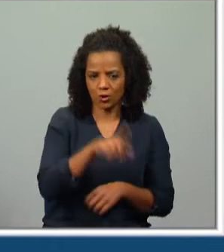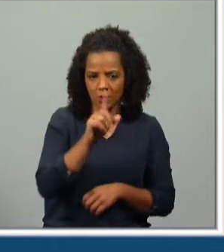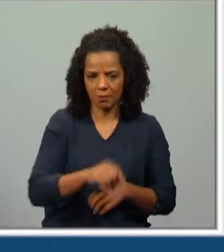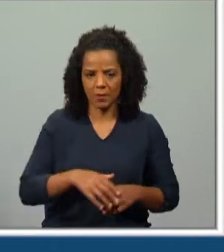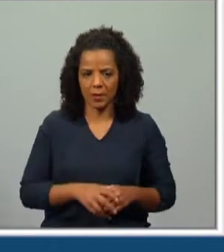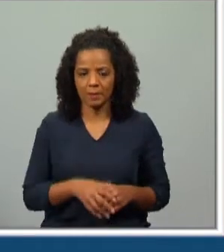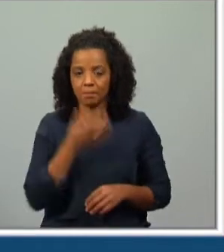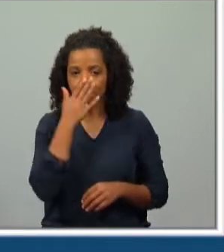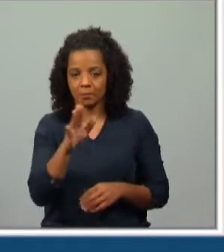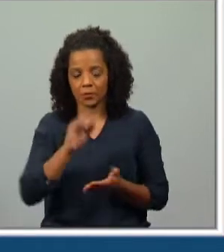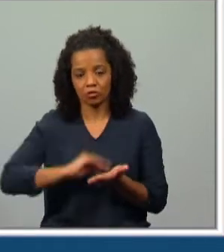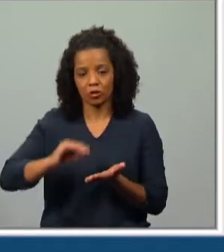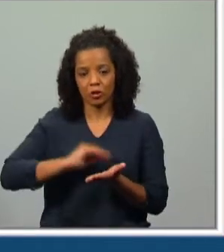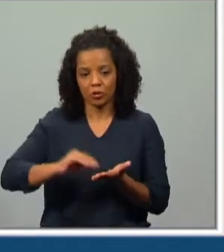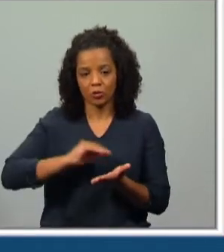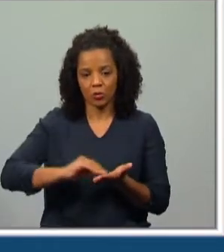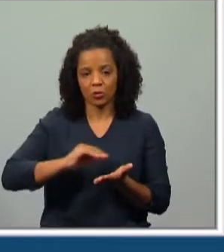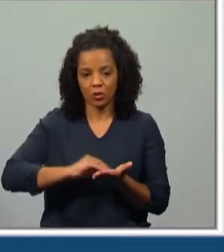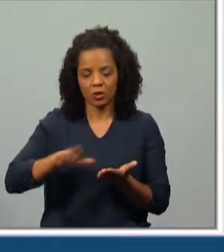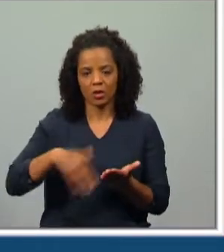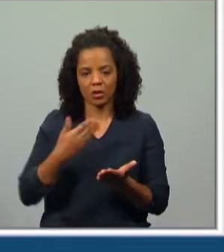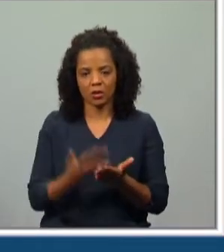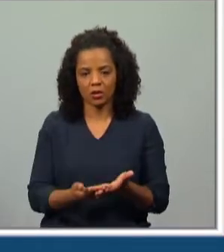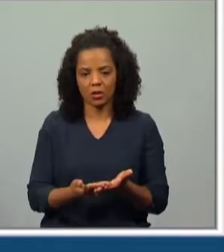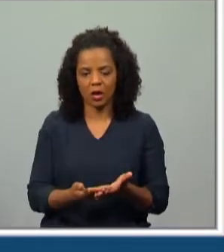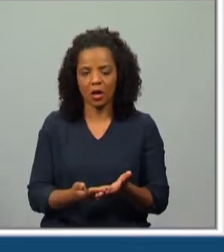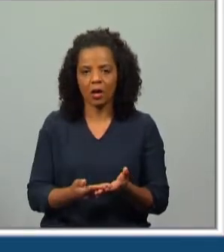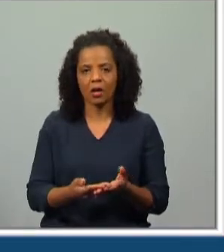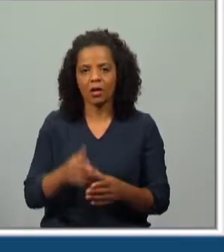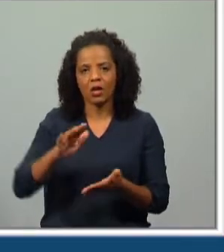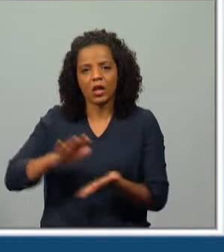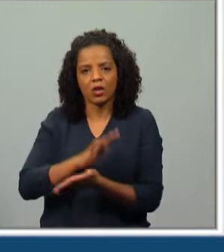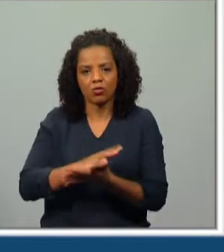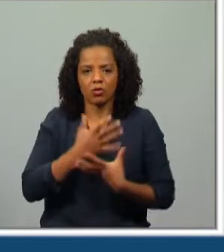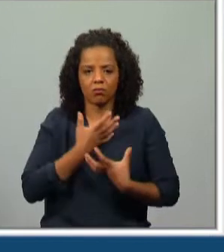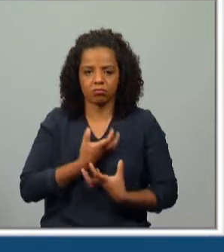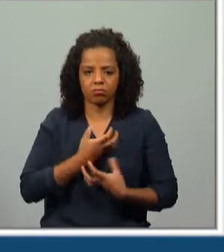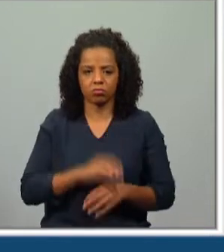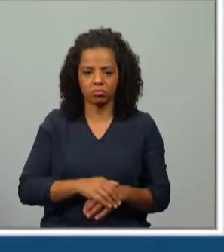a atitude do escritor que aborrece os seus editores como se auto caracteriza o 惹惱作者的態度它的編輯器以其自身為特徵